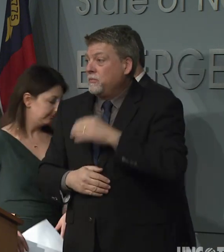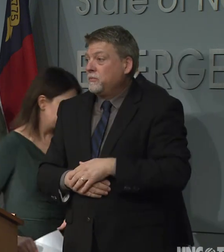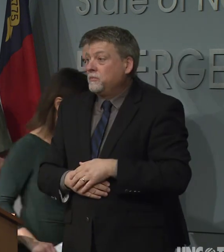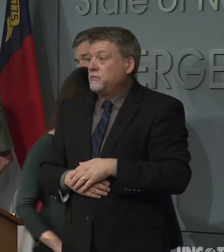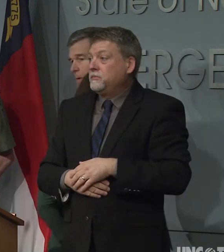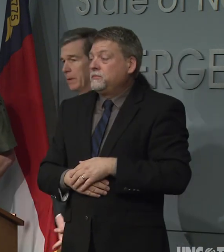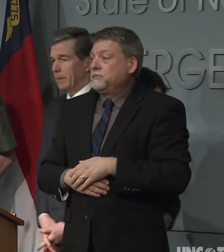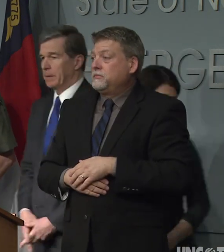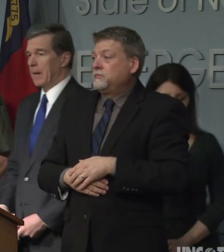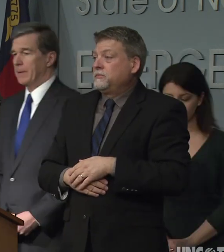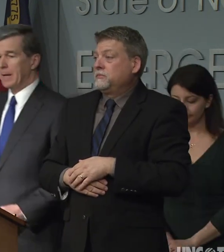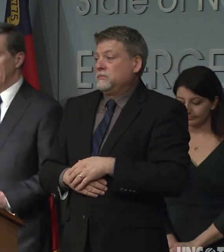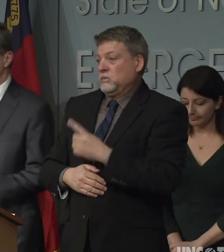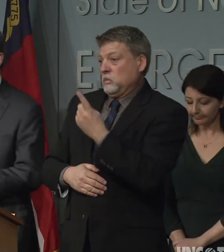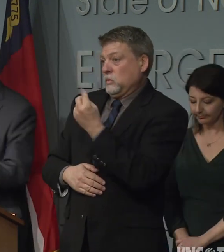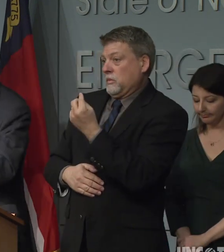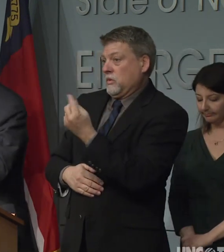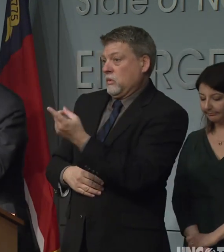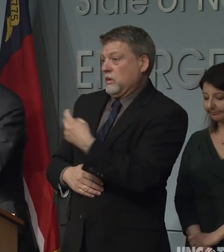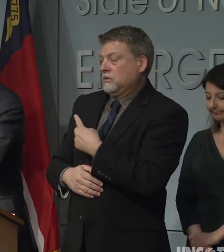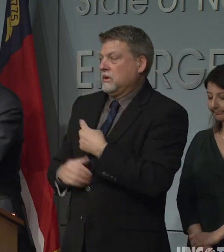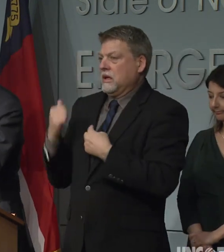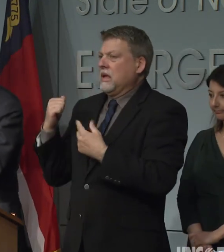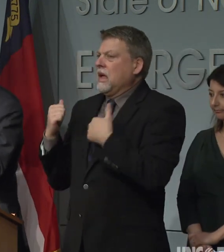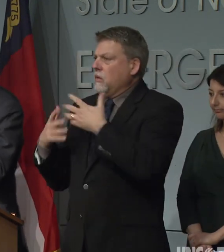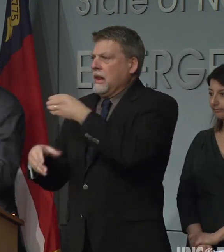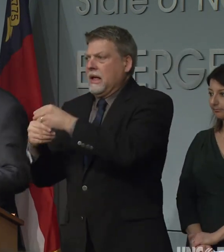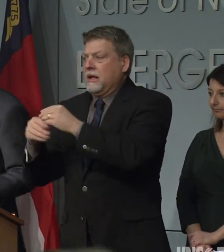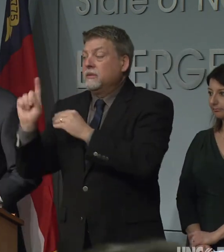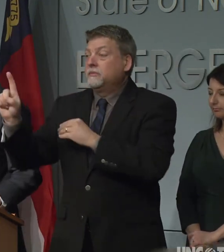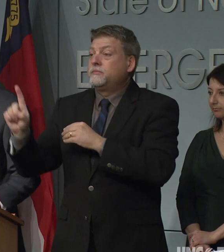lugares pueden tener pruebas para que estén más cerca de Ellis.